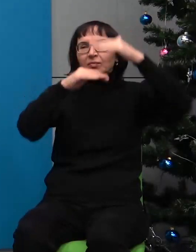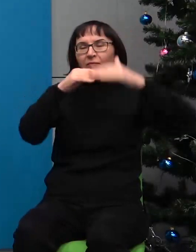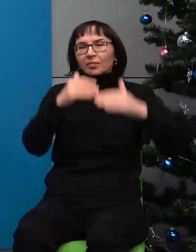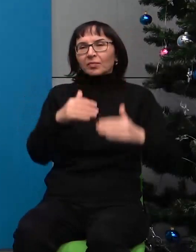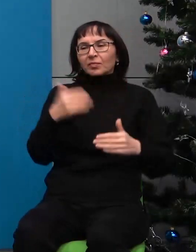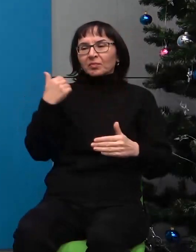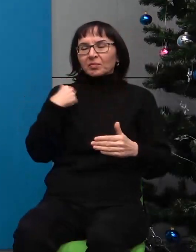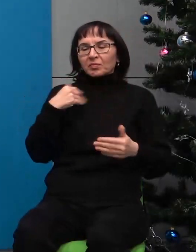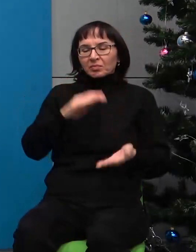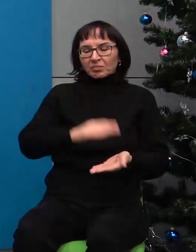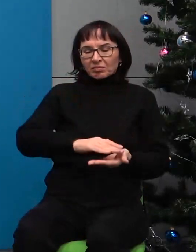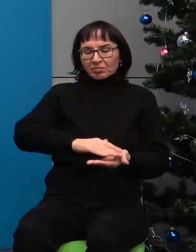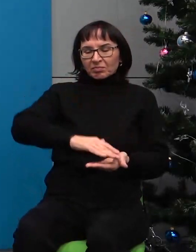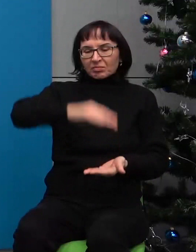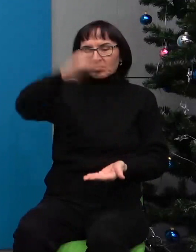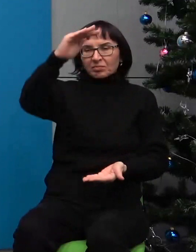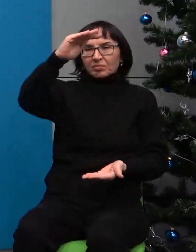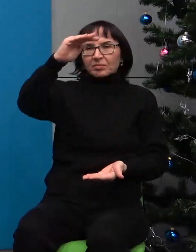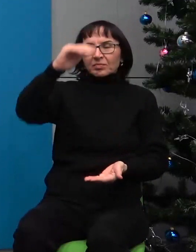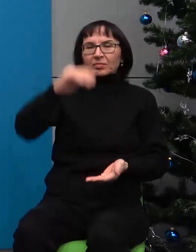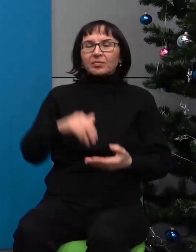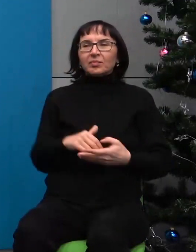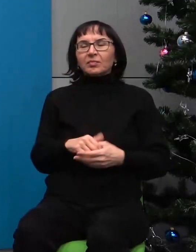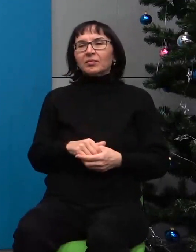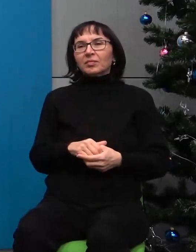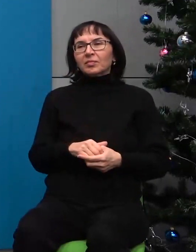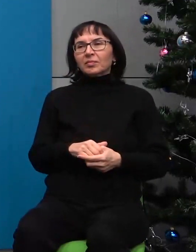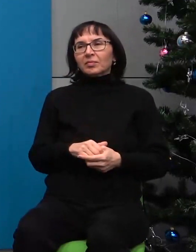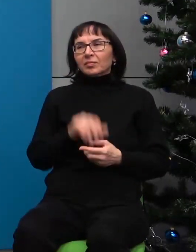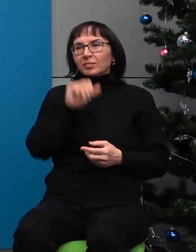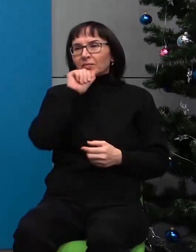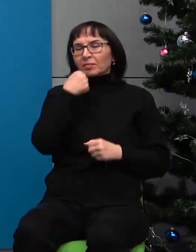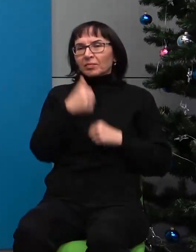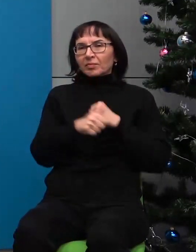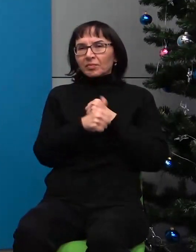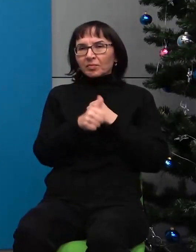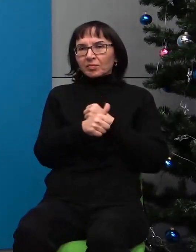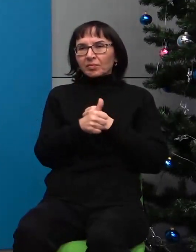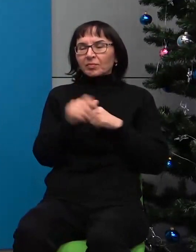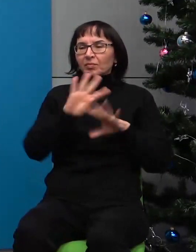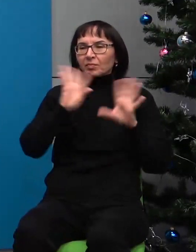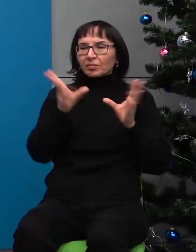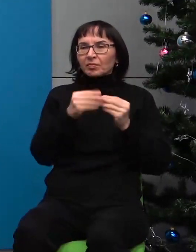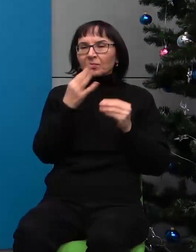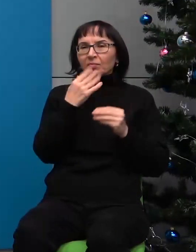Po prostu jakieś tam stosy archiwów. I wszyscy mówili mi, no nie, no to nie ma jak,